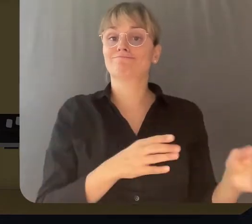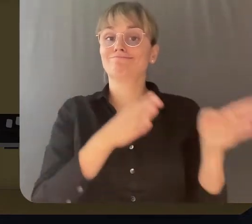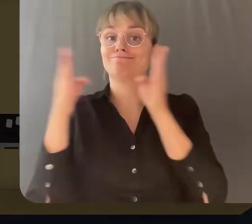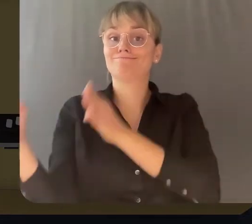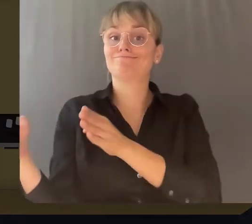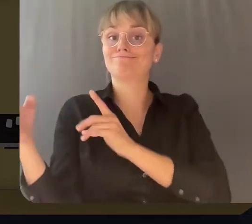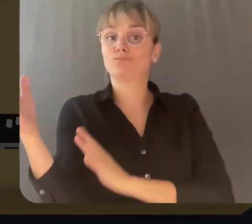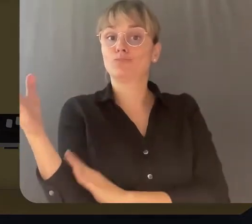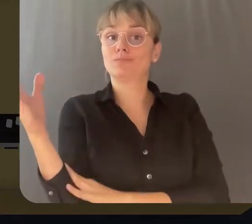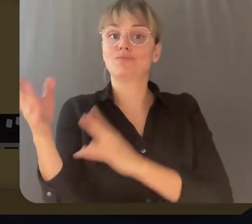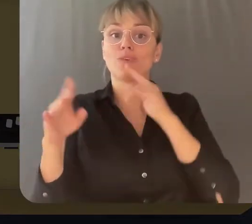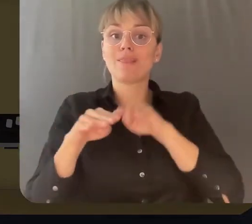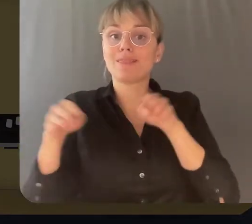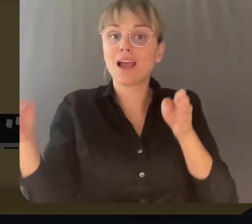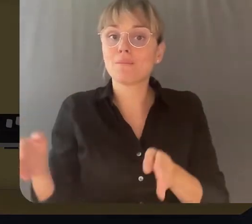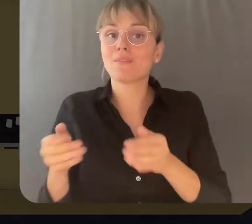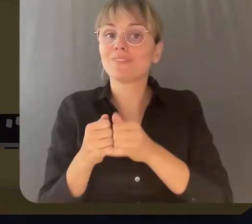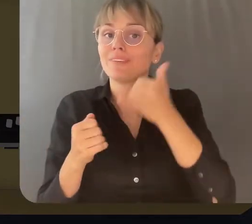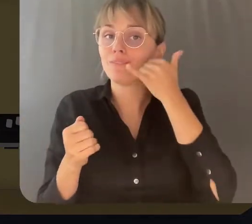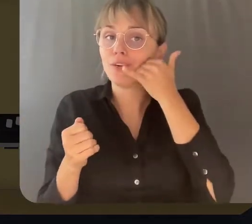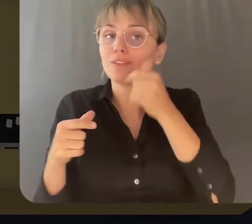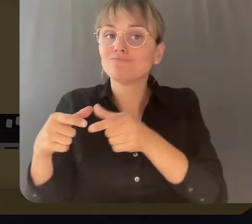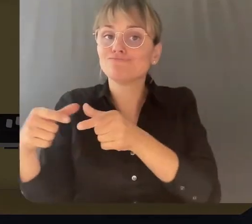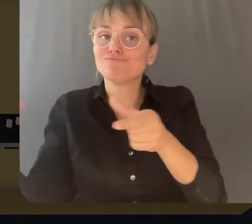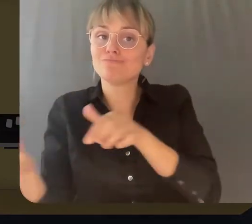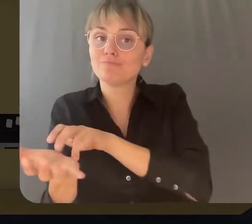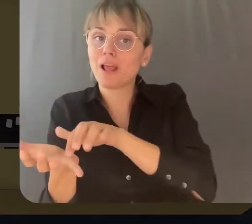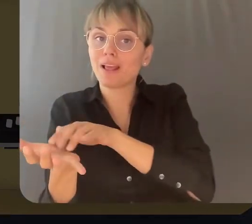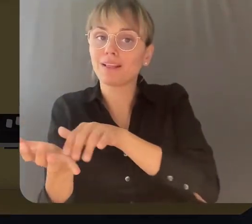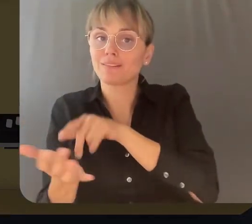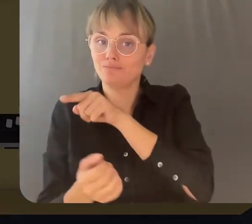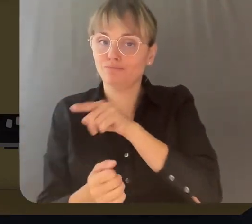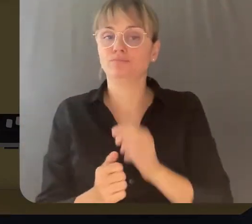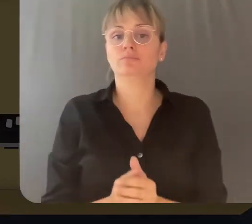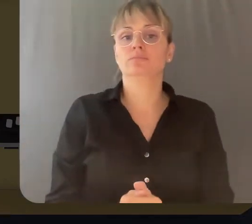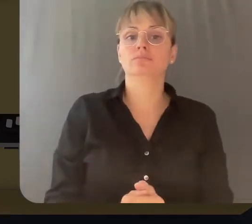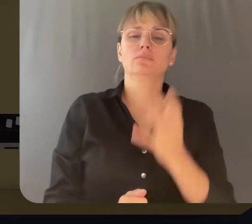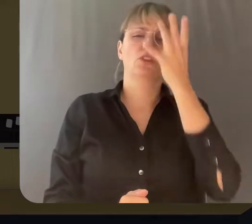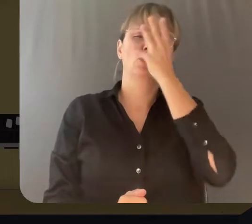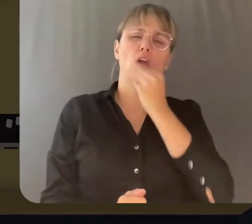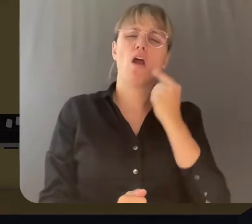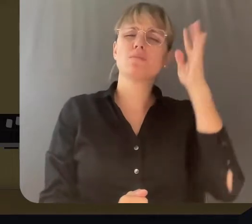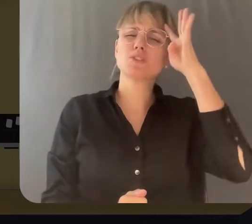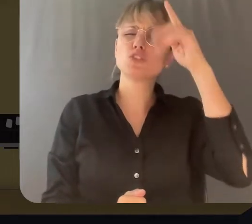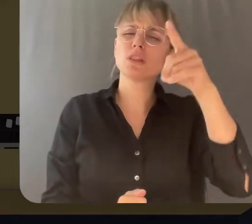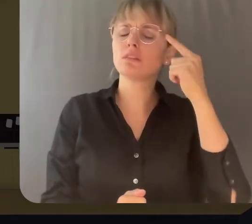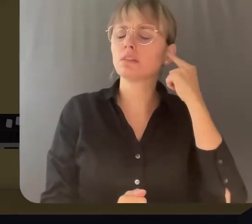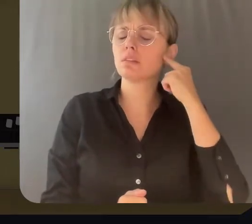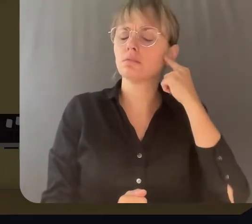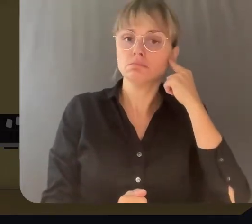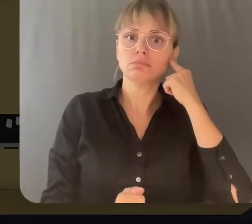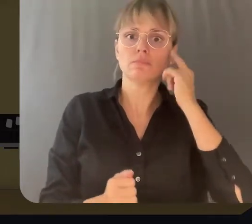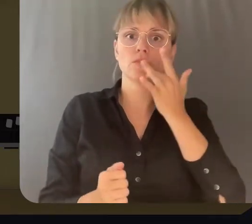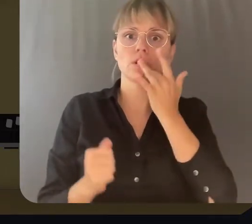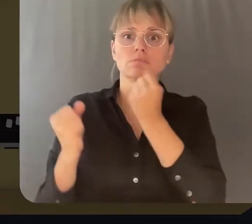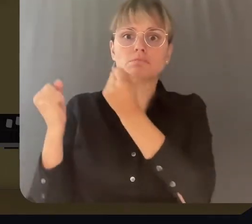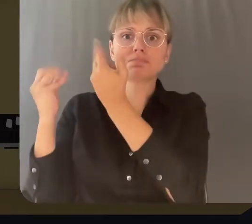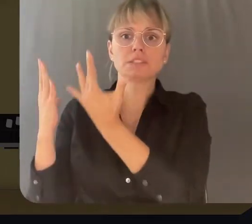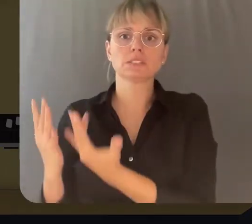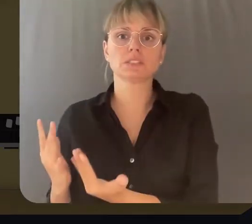À droite se trouve une table avec un téléphone intelligent et un appareil braille. Imagine que tu dors lorsque tu entends une fenêtre se casser.